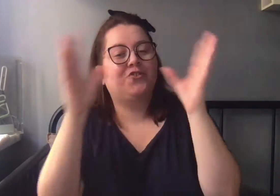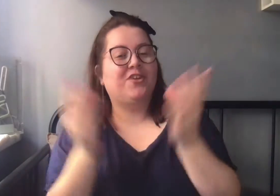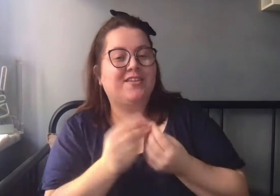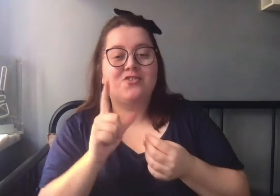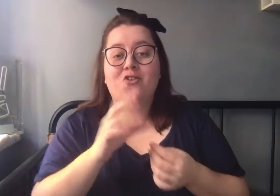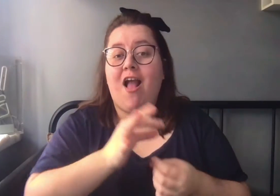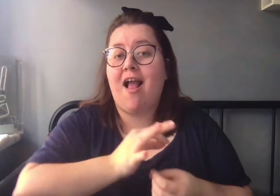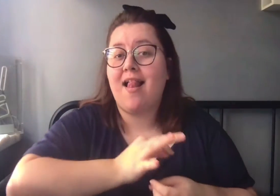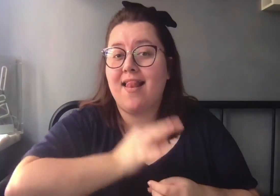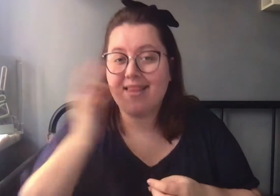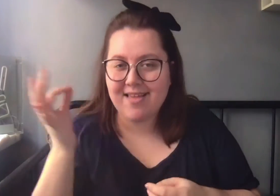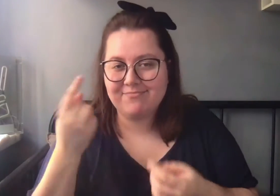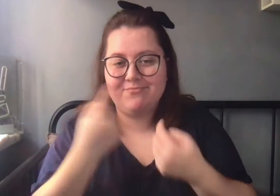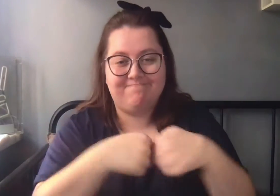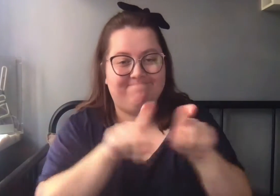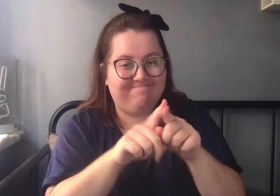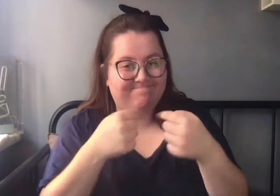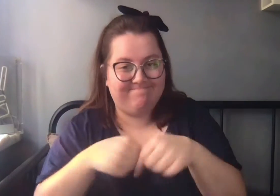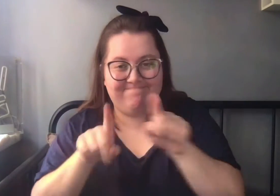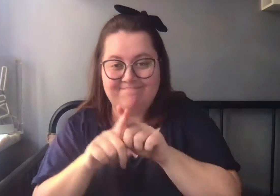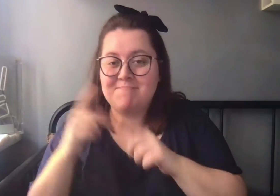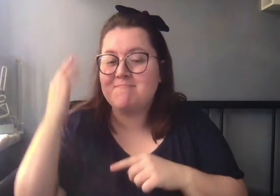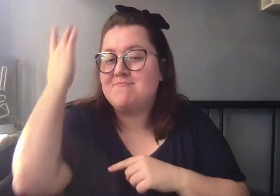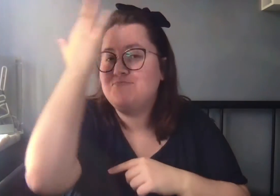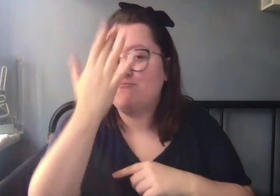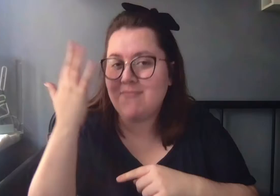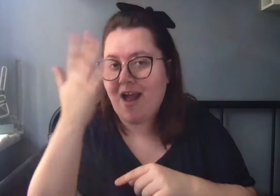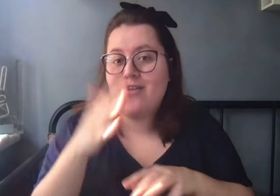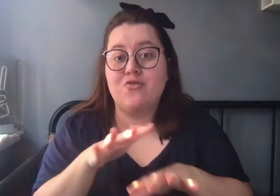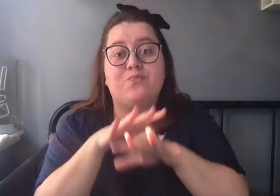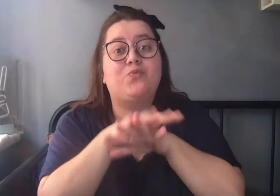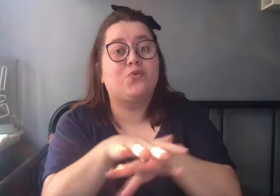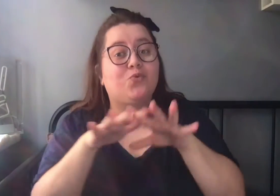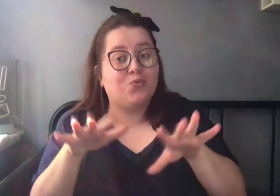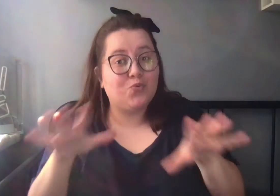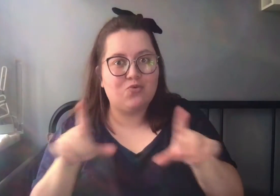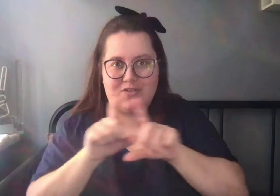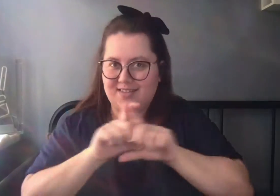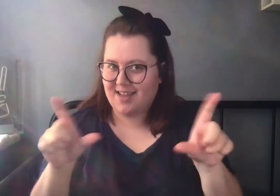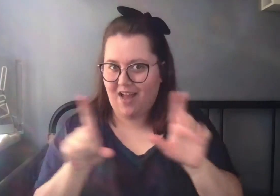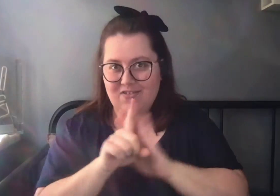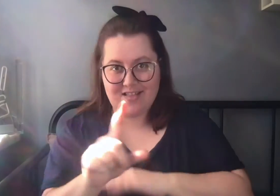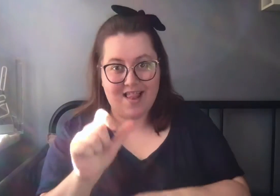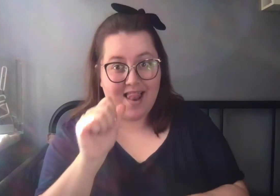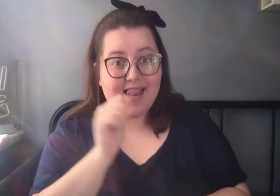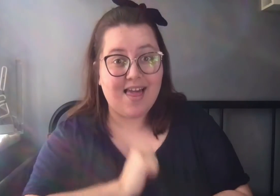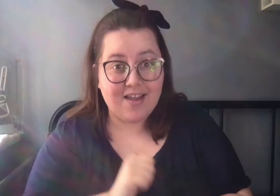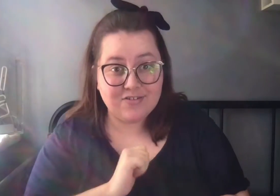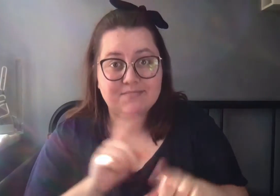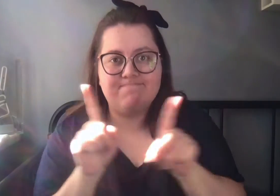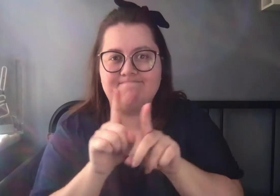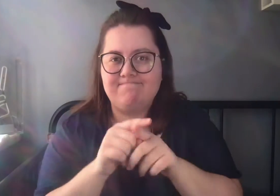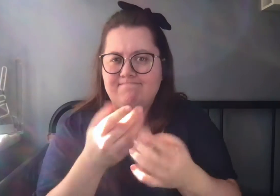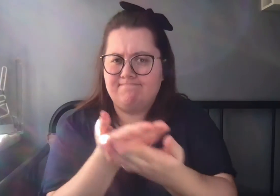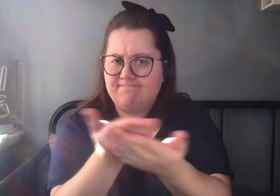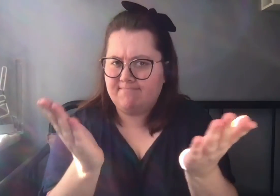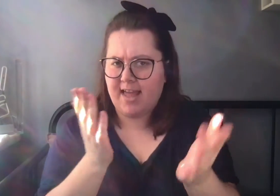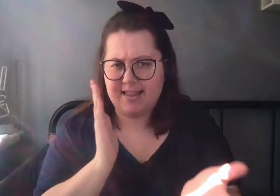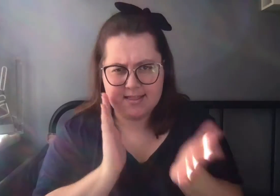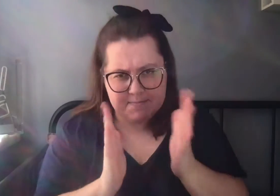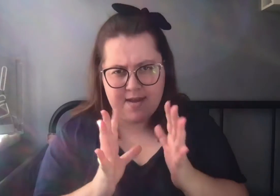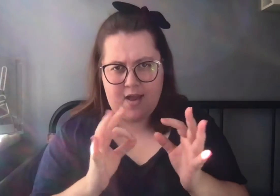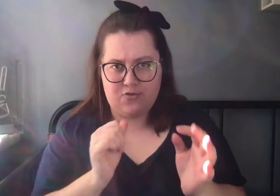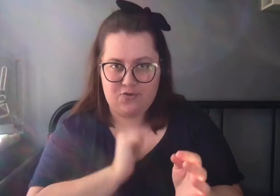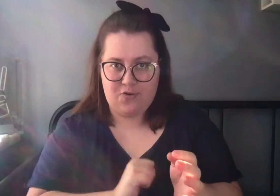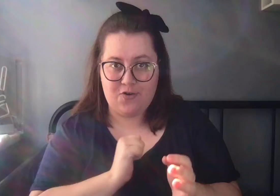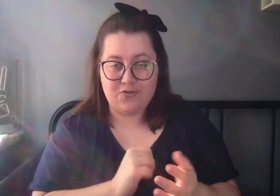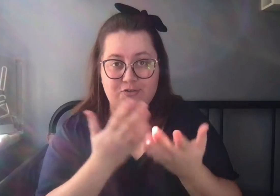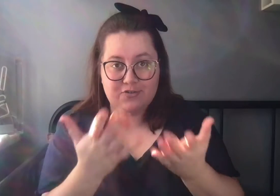Wszystkiego co najlepsze, spełnienia marzeń, dużo czasu dla siebie - dbajcie się o siebie!